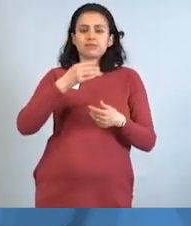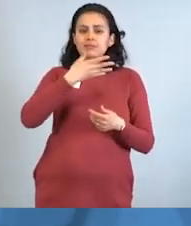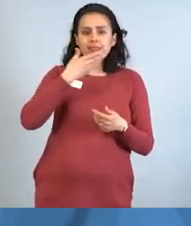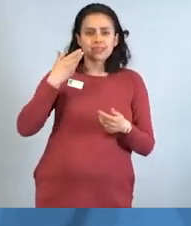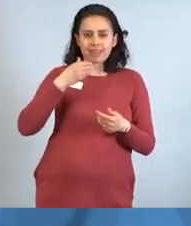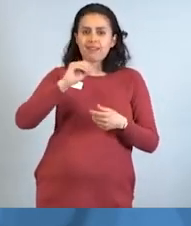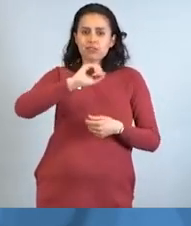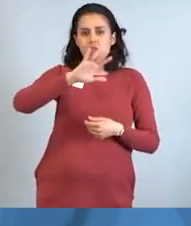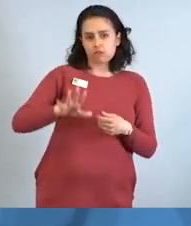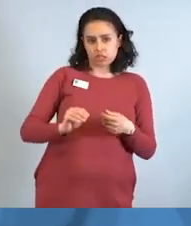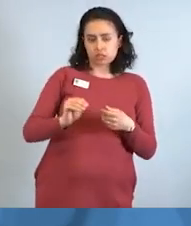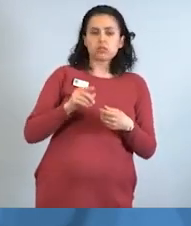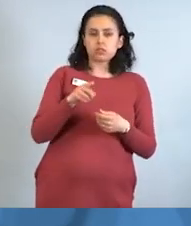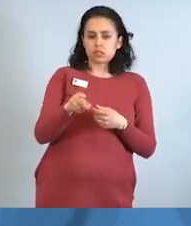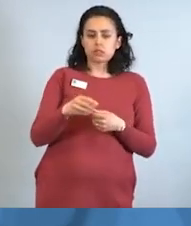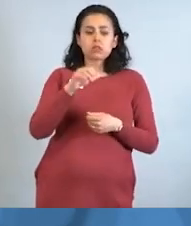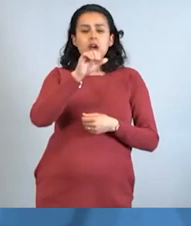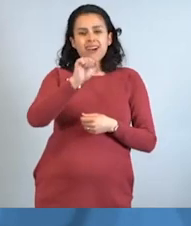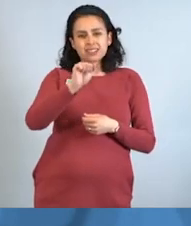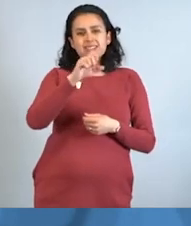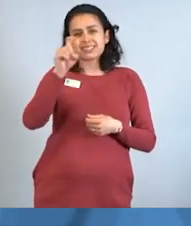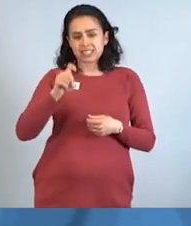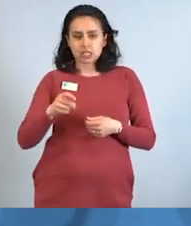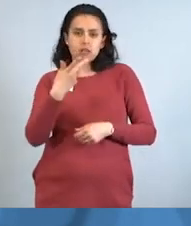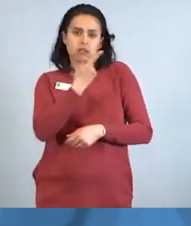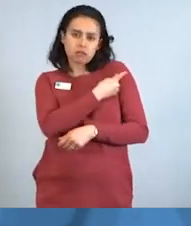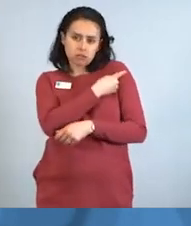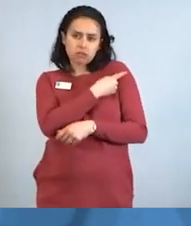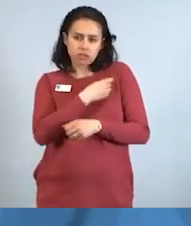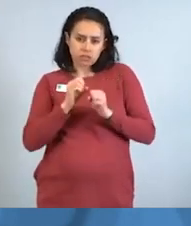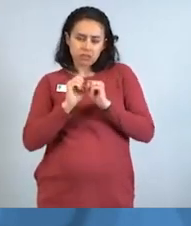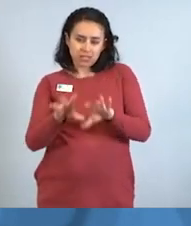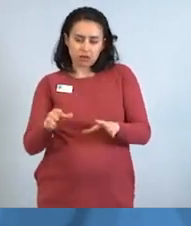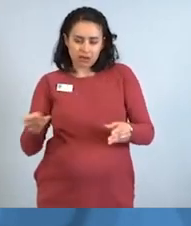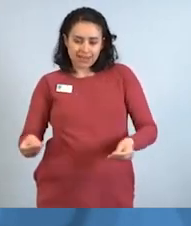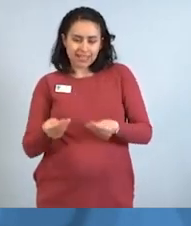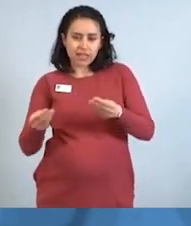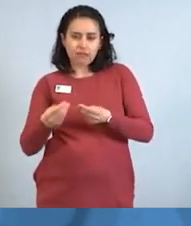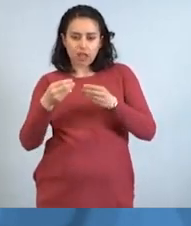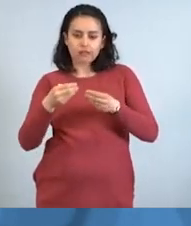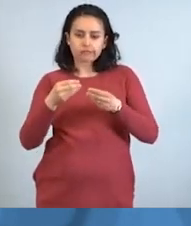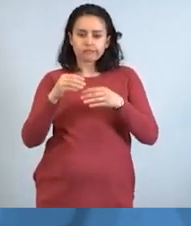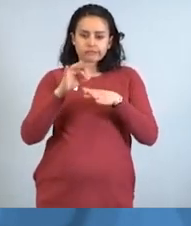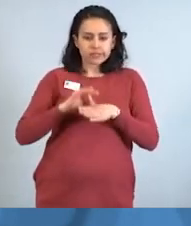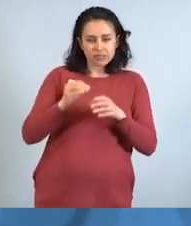jonka mukaan Astra Zenecan rokotteella ei ollut juurikaan tehoa lievempiin tautimuotoihin.